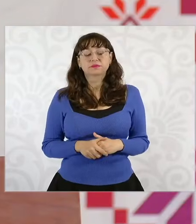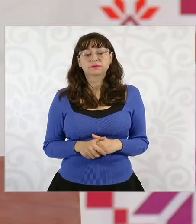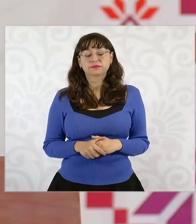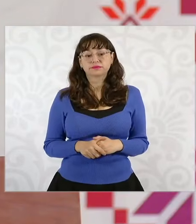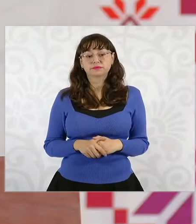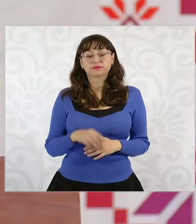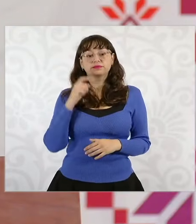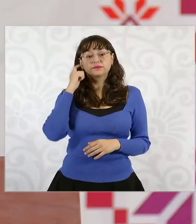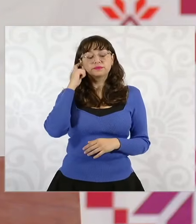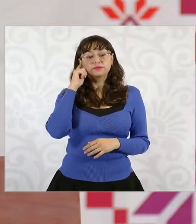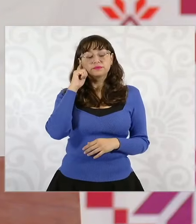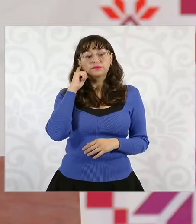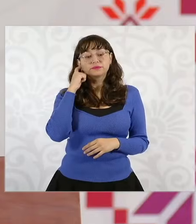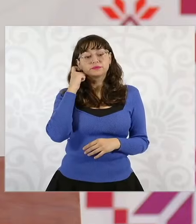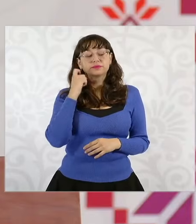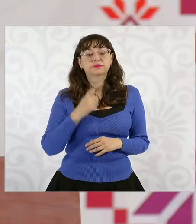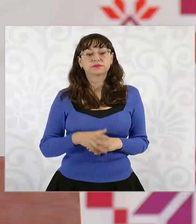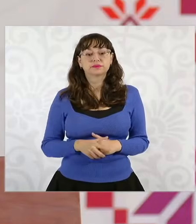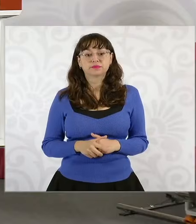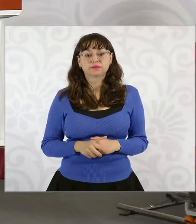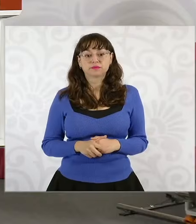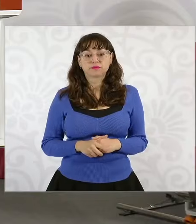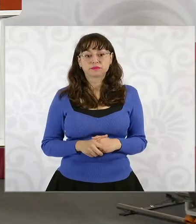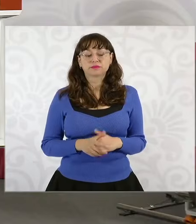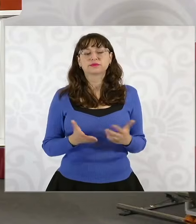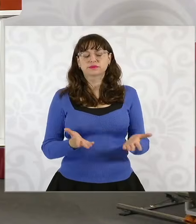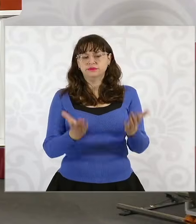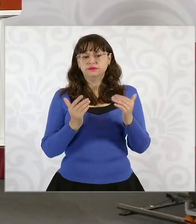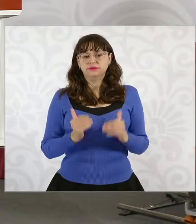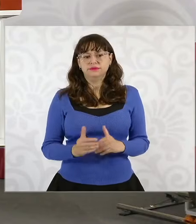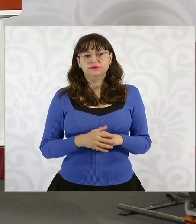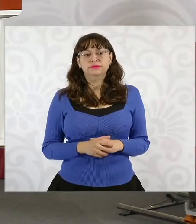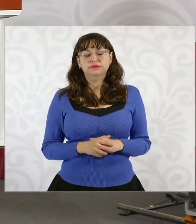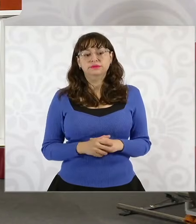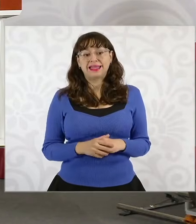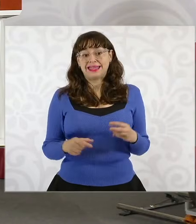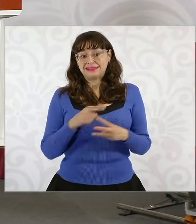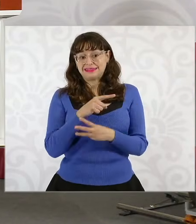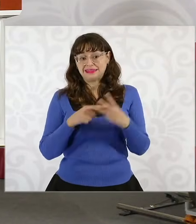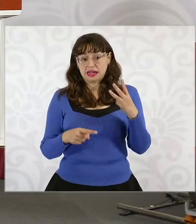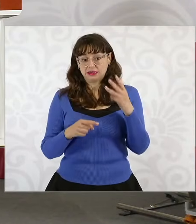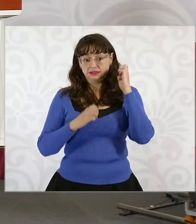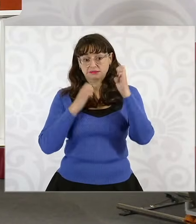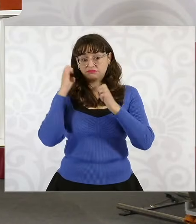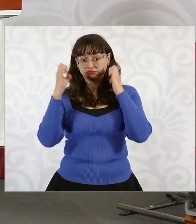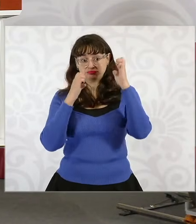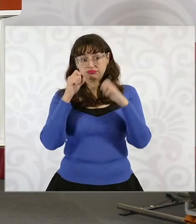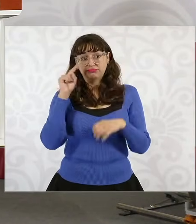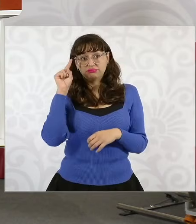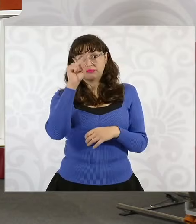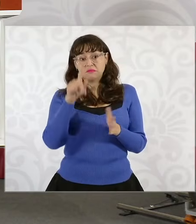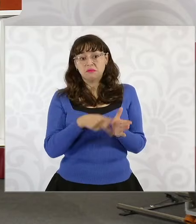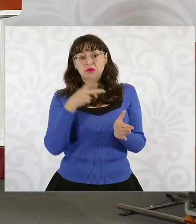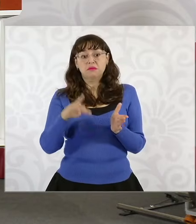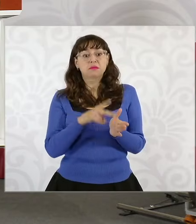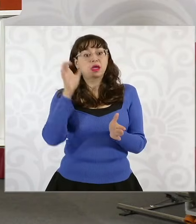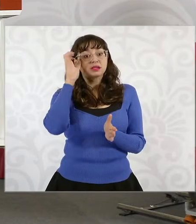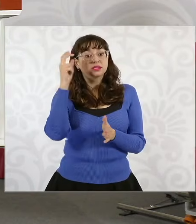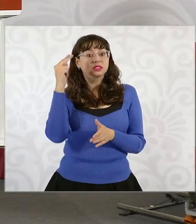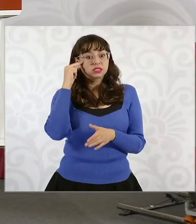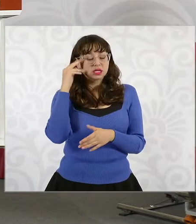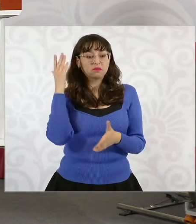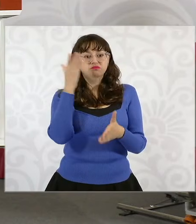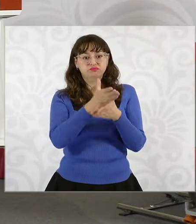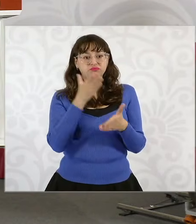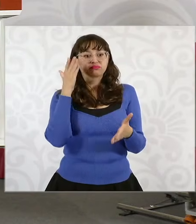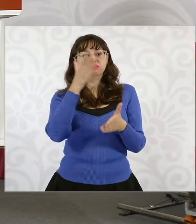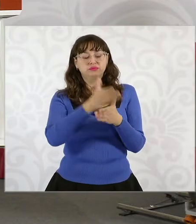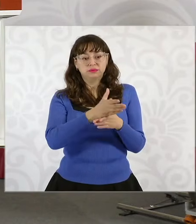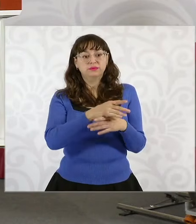Después tenemos eh tres exposiciones que se han ido a China. La primera que es Mesoamérica